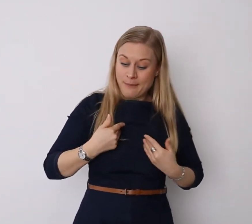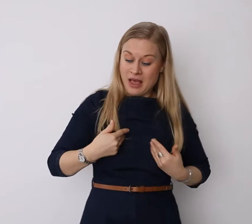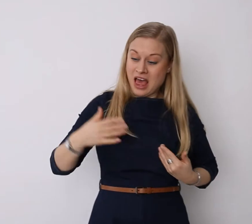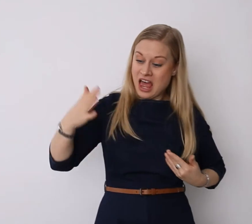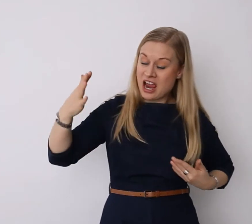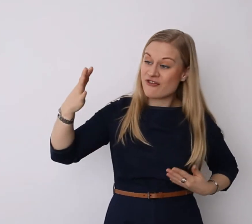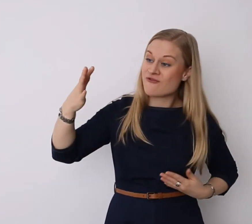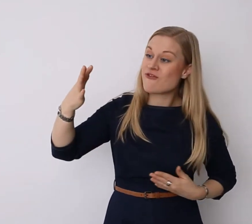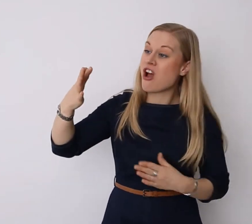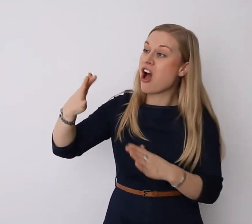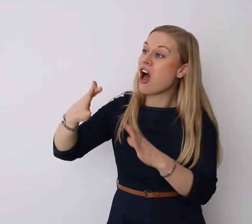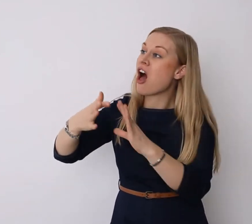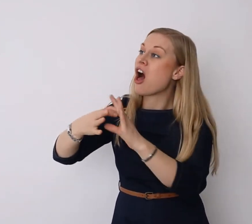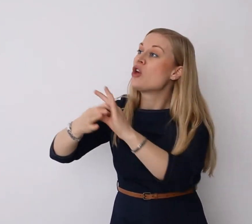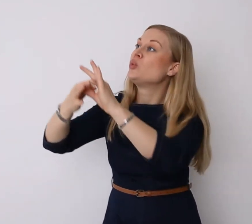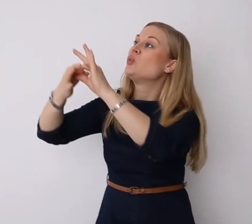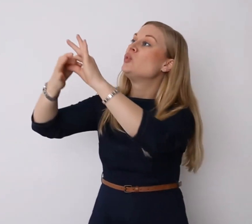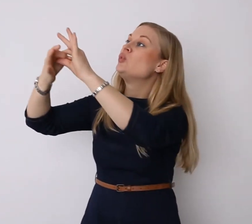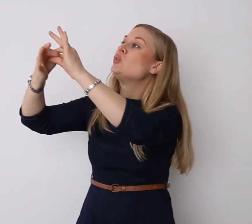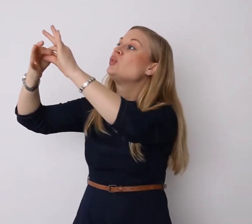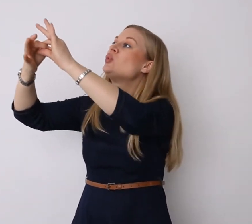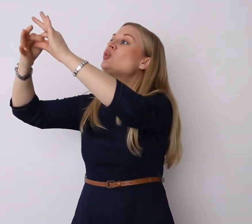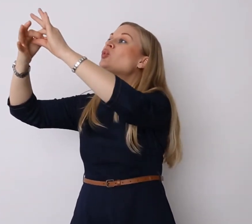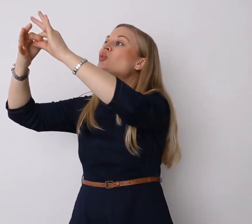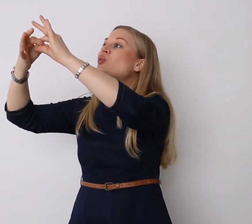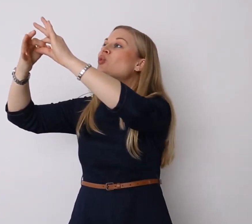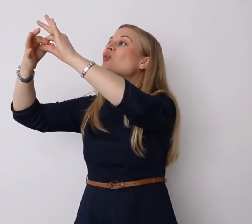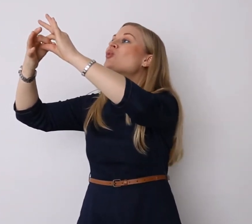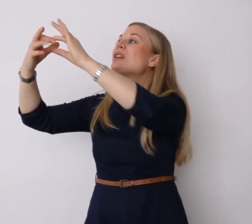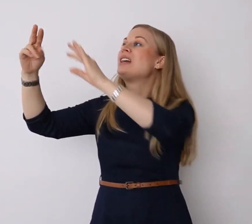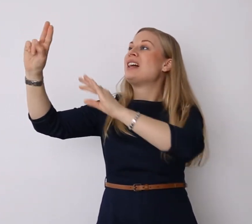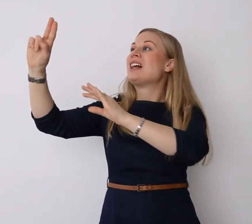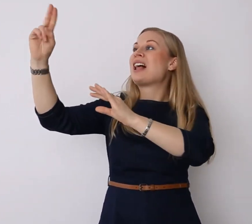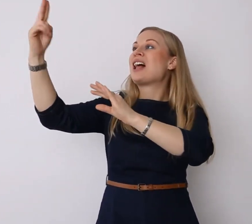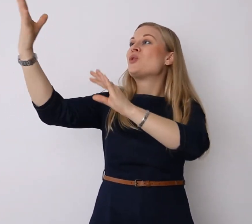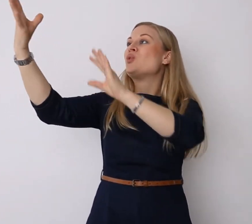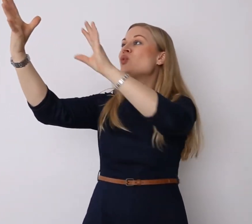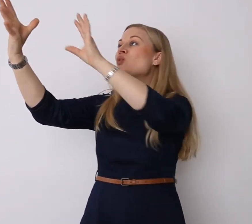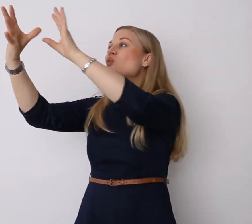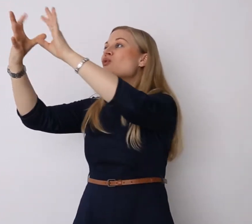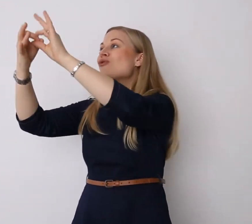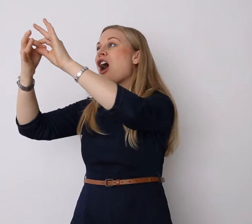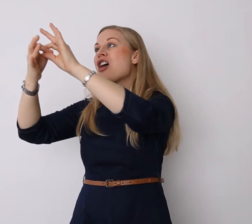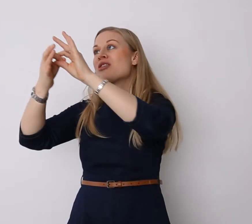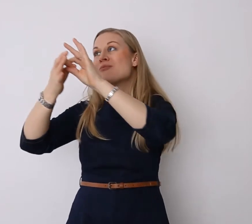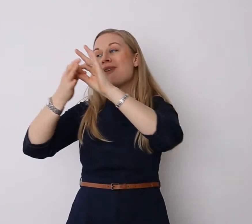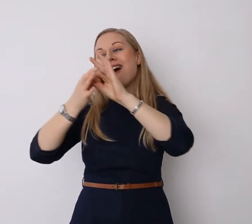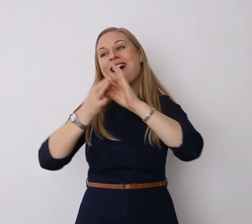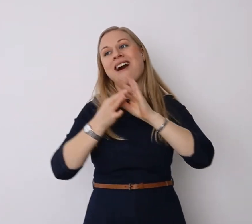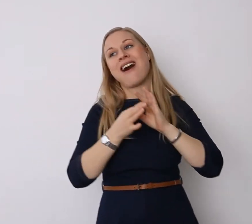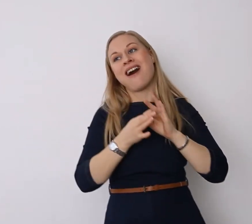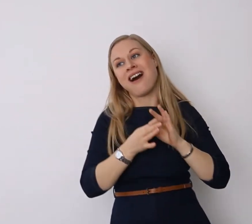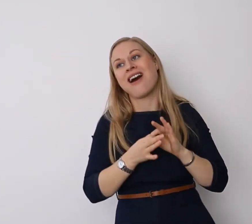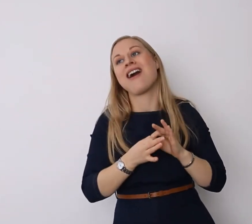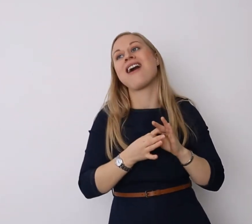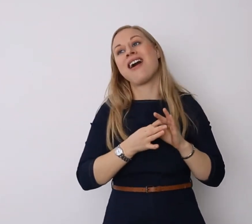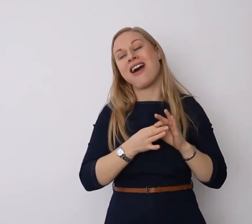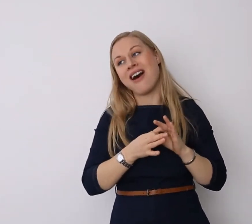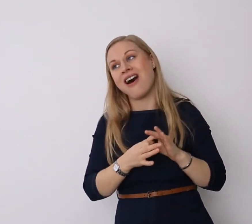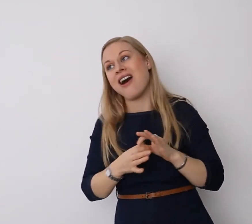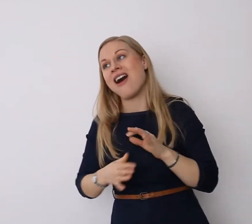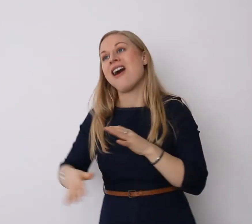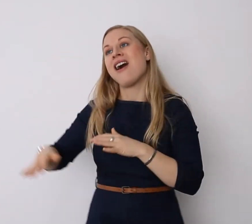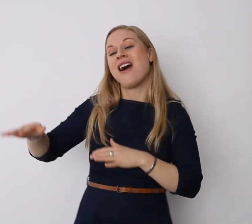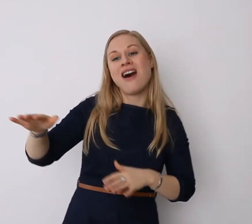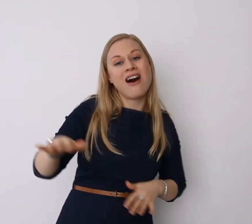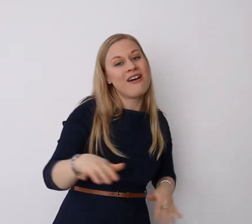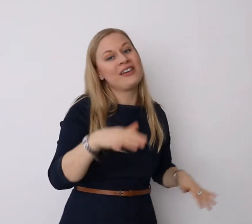Ik ben van U en U van mij.